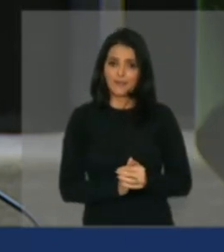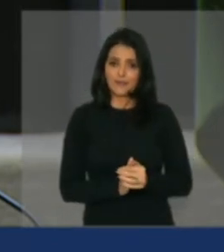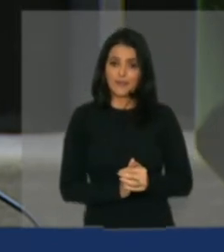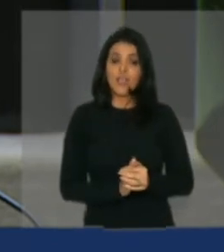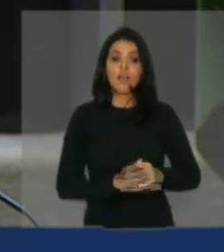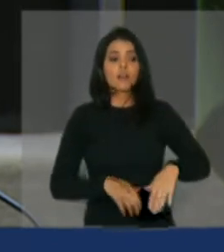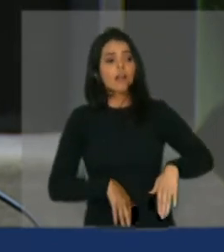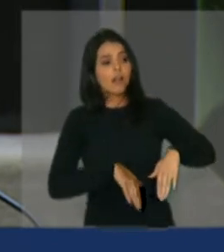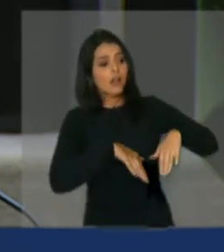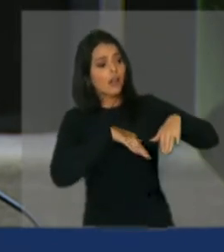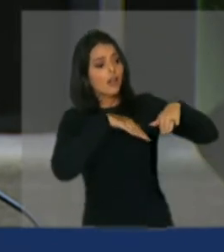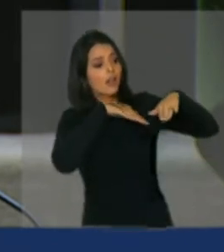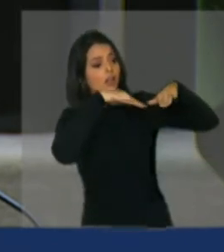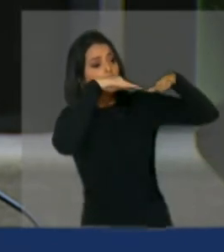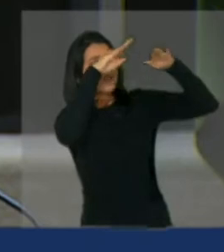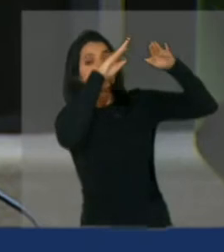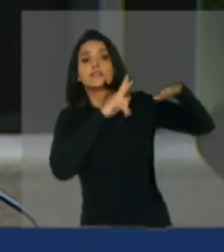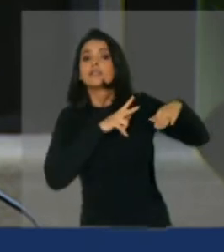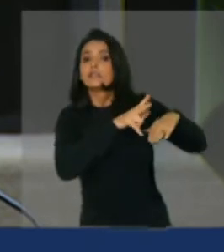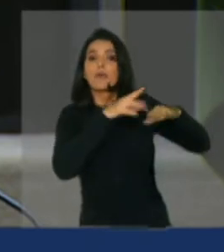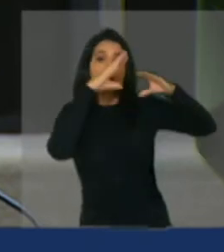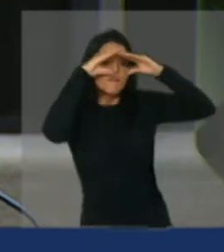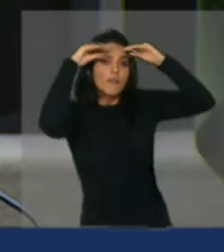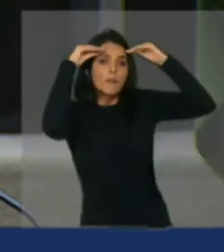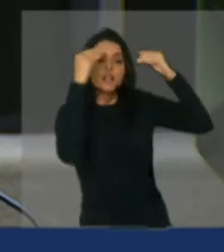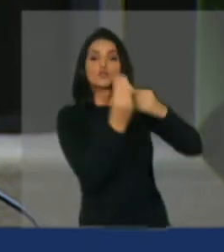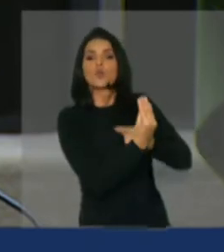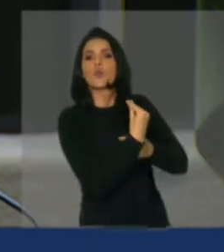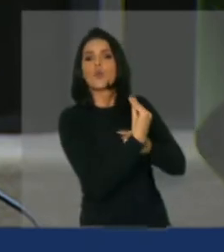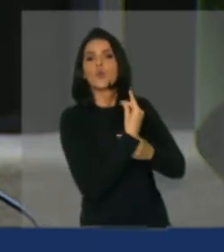LINHA DE FRENTE. PORTANTO, PRESIDENTE... É FUNDAMENTAL, TEM VÁRIOS PROJETOS TRAMITANDO NESTA CASA, OU